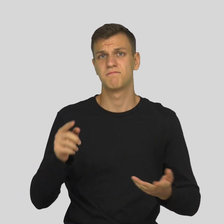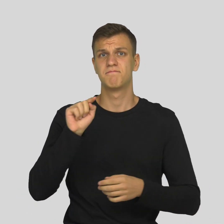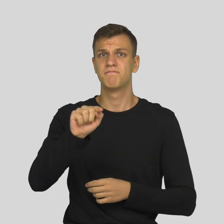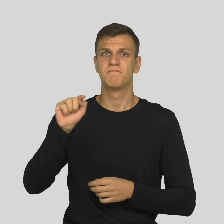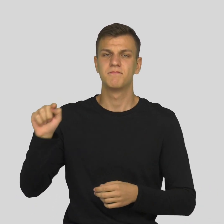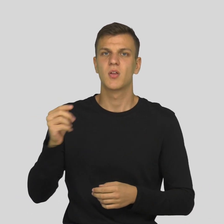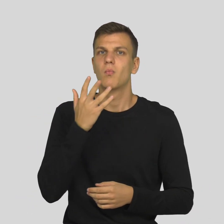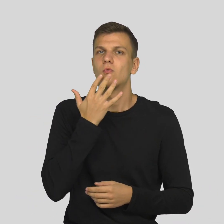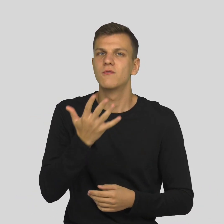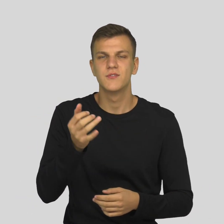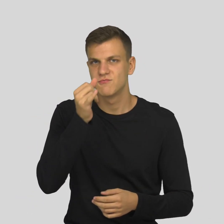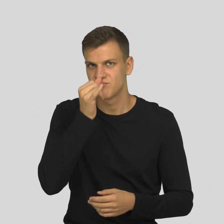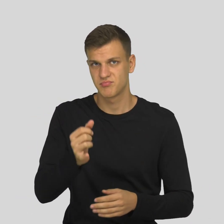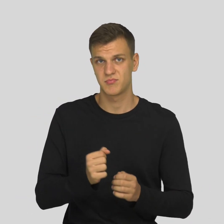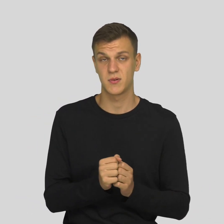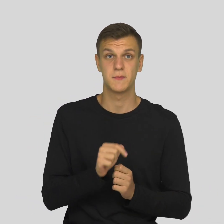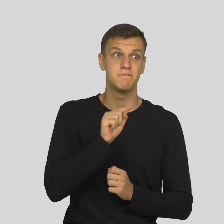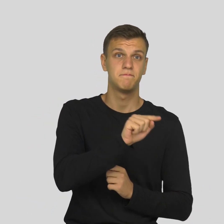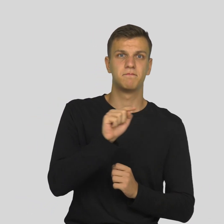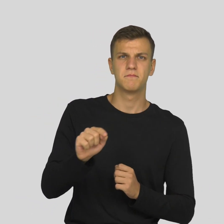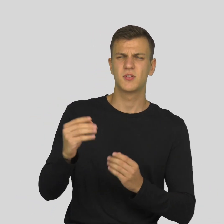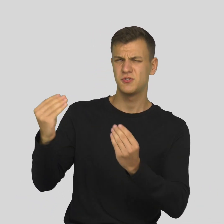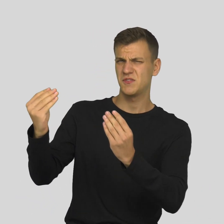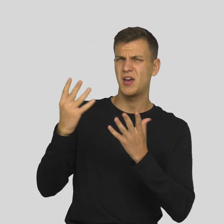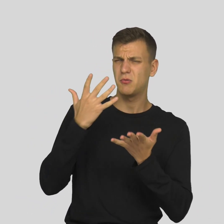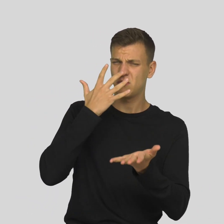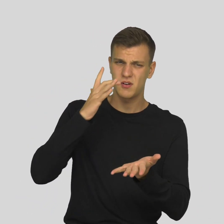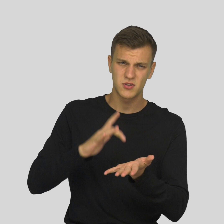z zaburzeniami mowy, nadwrażliwością na światło,